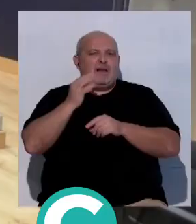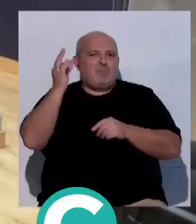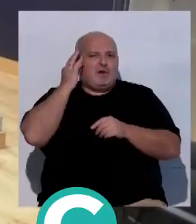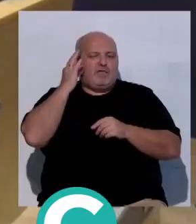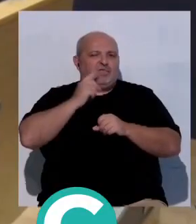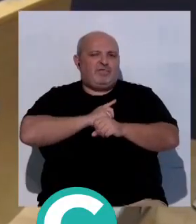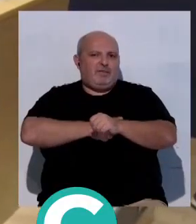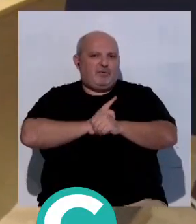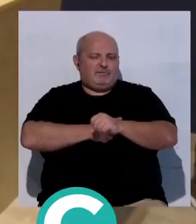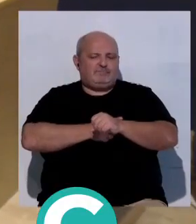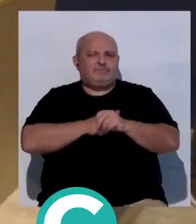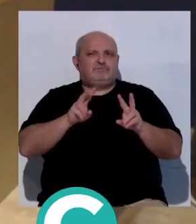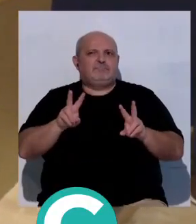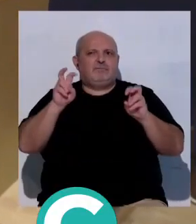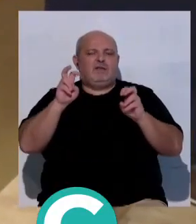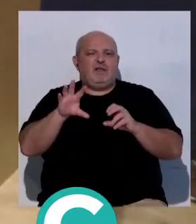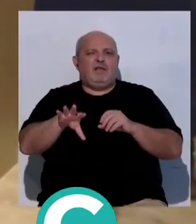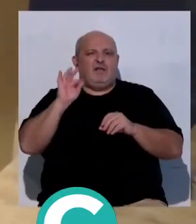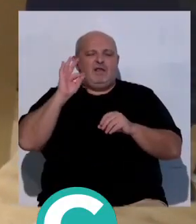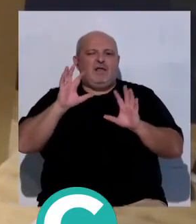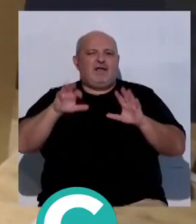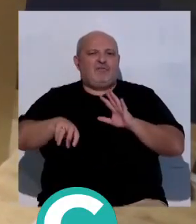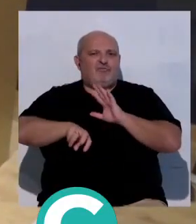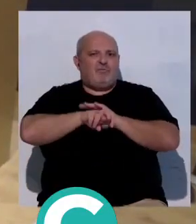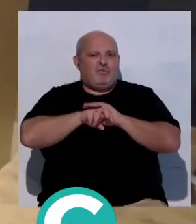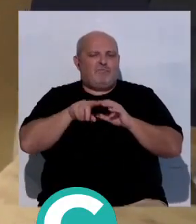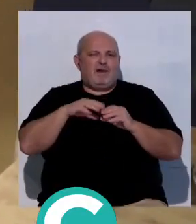deporte Ese ha sido el título elegido por el Cádiz club de fútbol para celebrar una